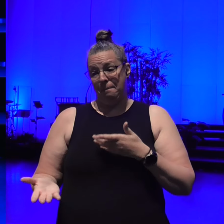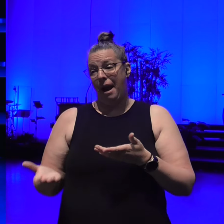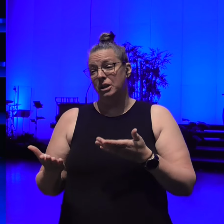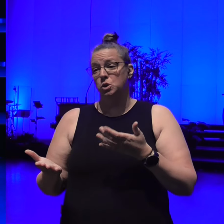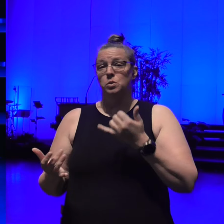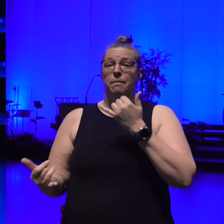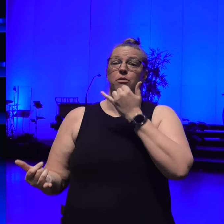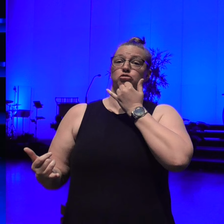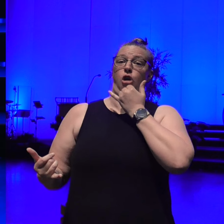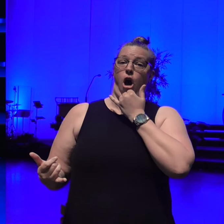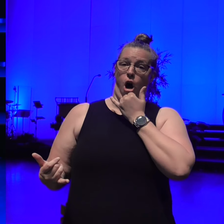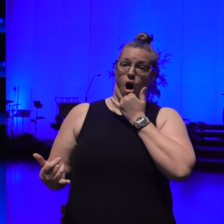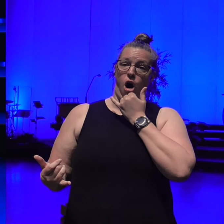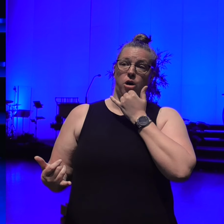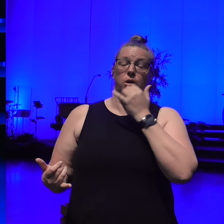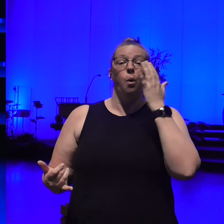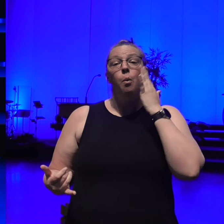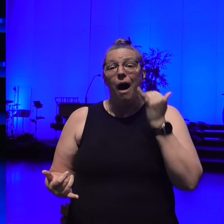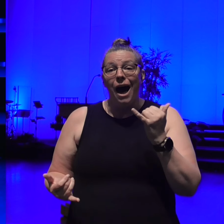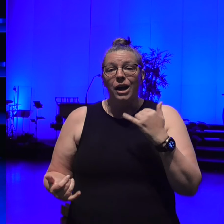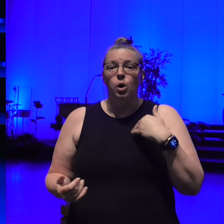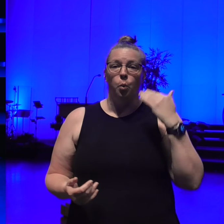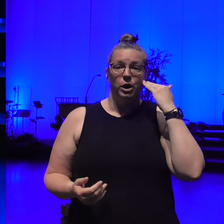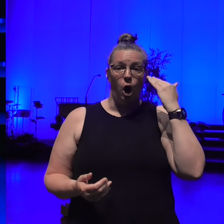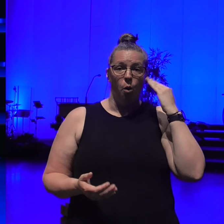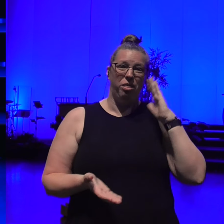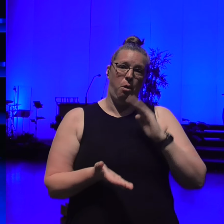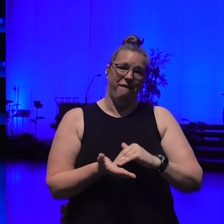porque están seguros de que los vamos a perdonar ¿Soy el único? alguien que alguna vez haya tenido esa